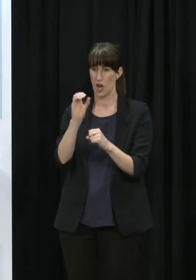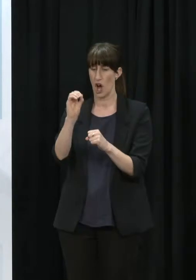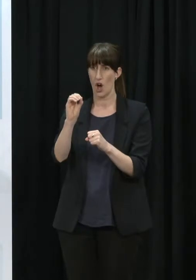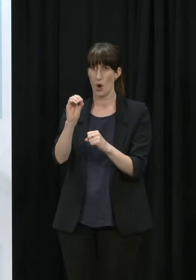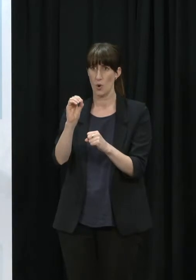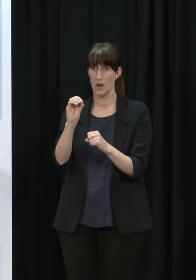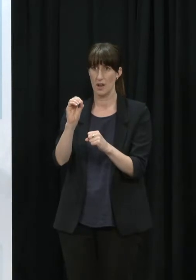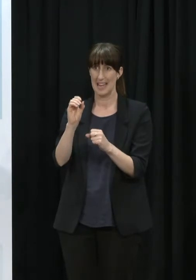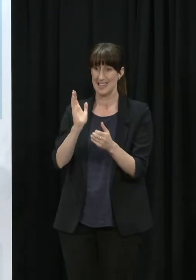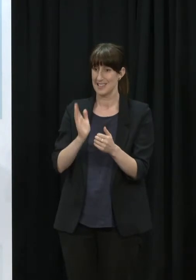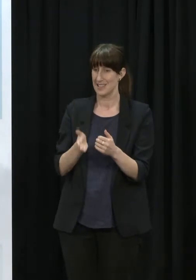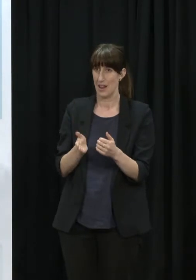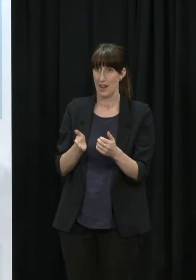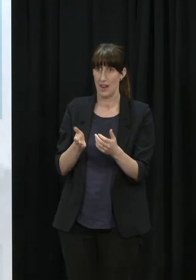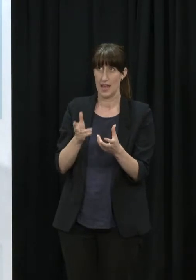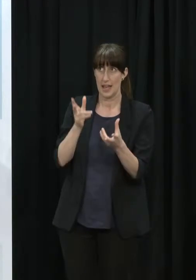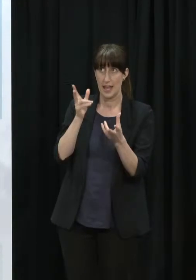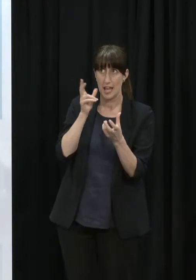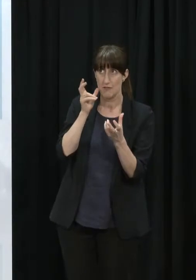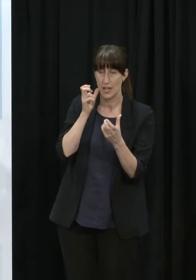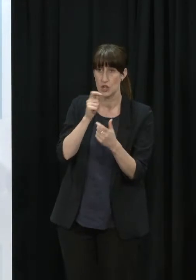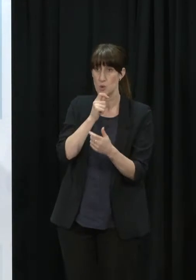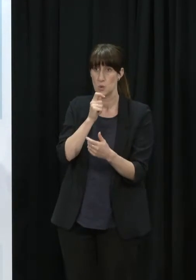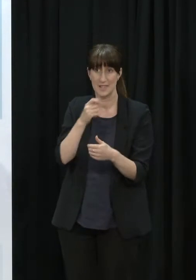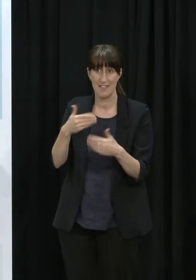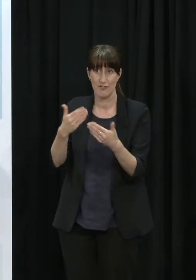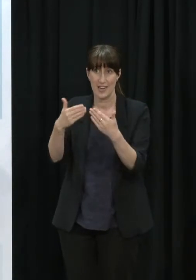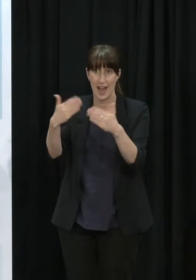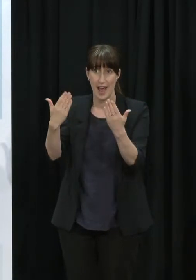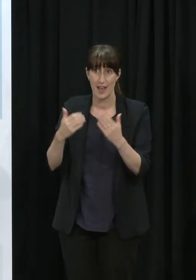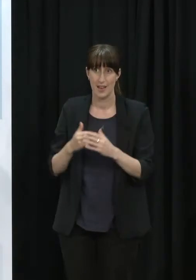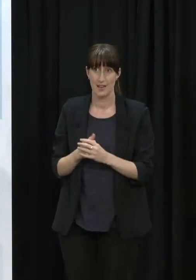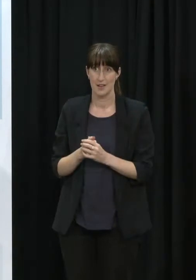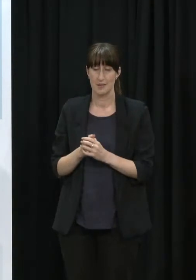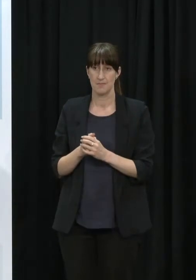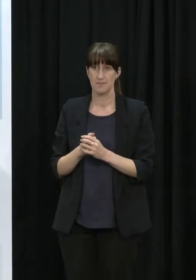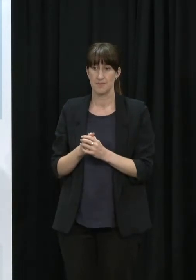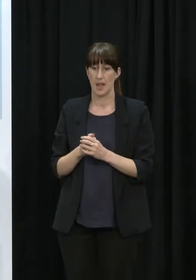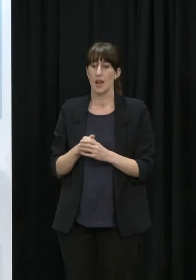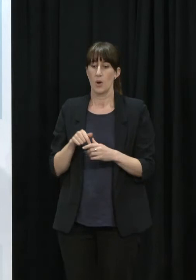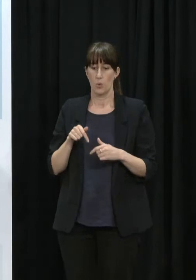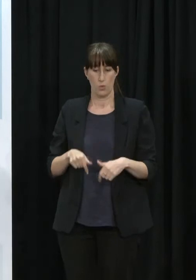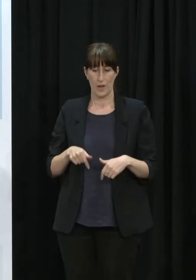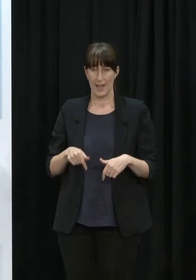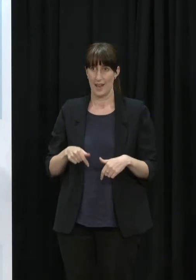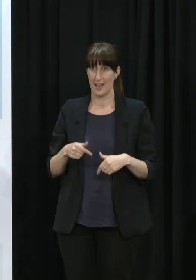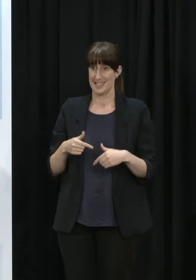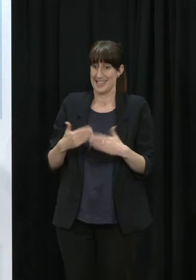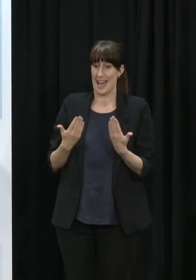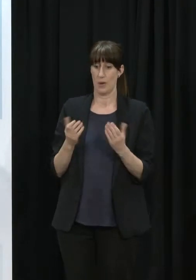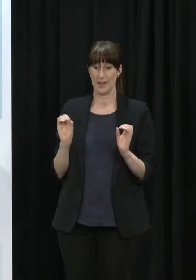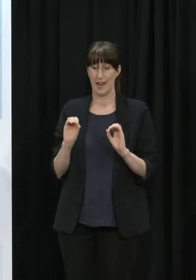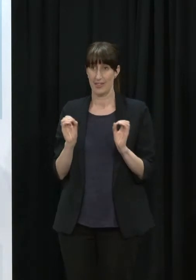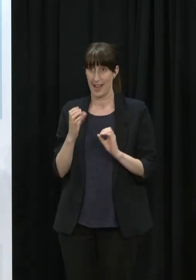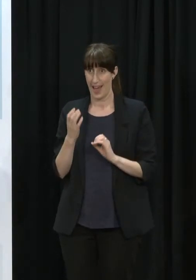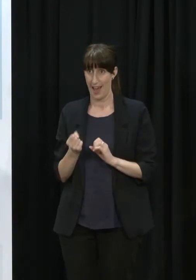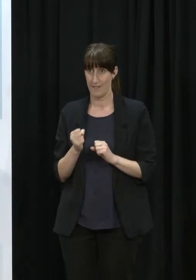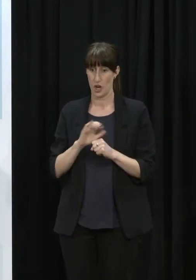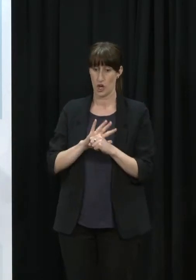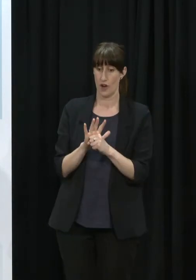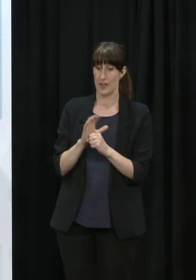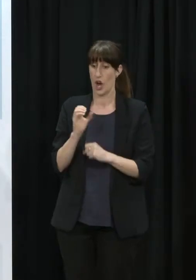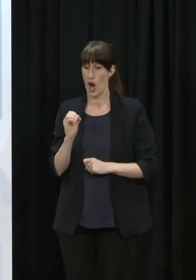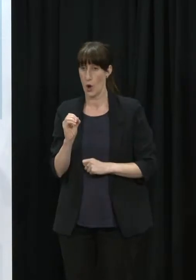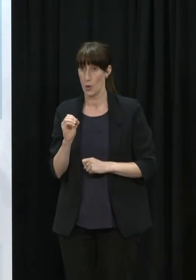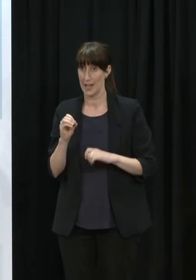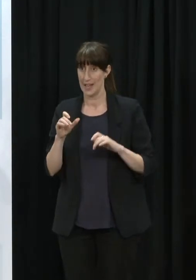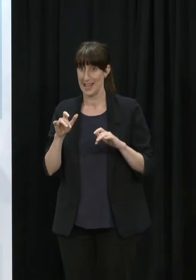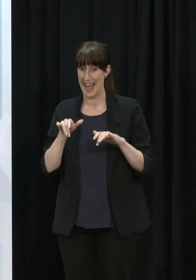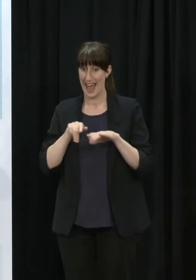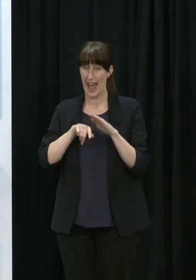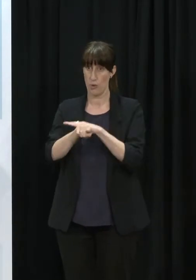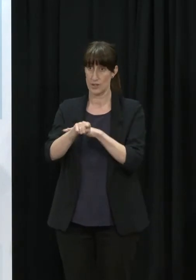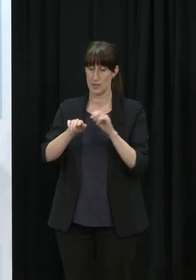tatou. He hou tonu te turanga